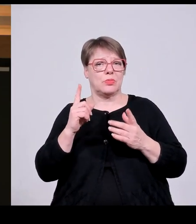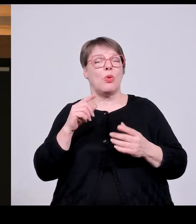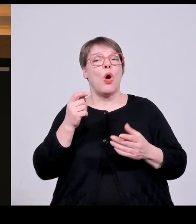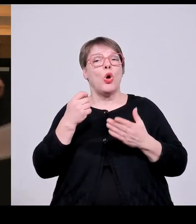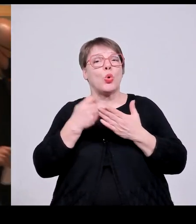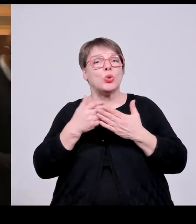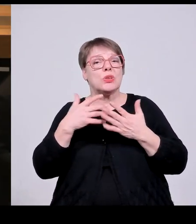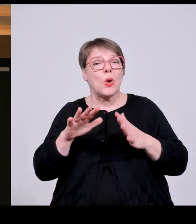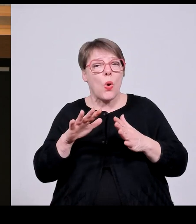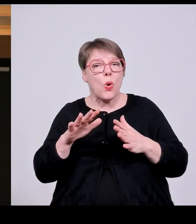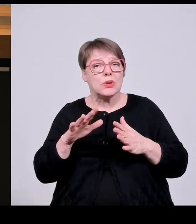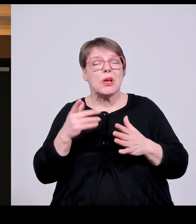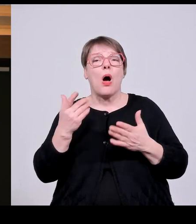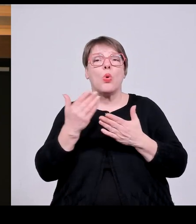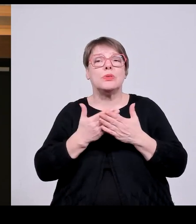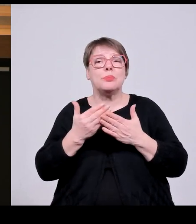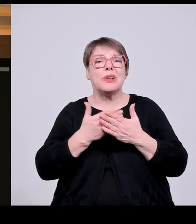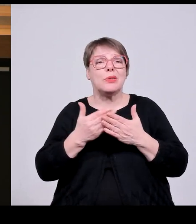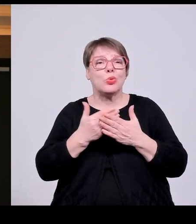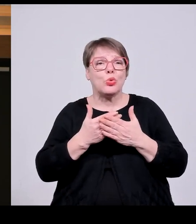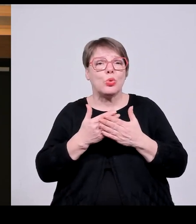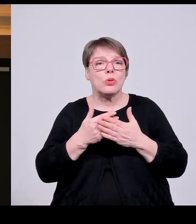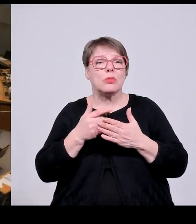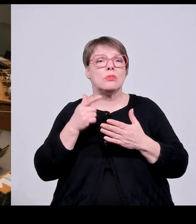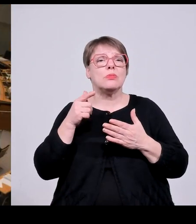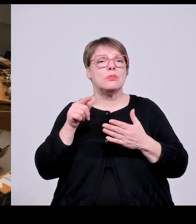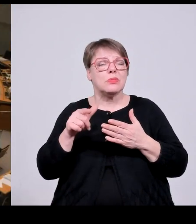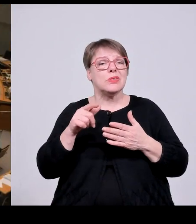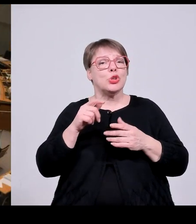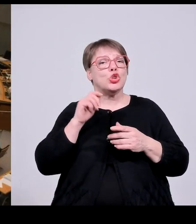Das Wort hat der Abgeordnete Club hat für die FDP Fraktion